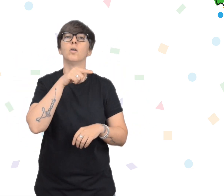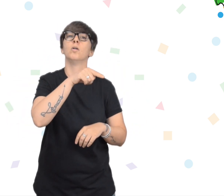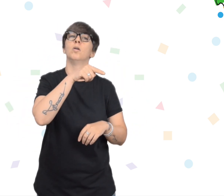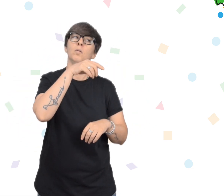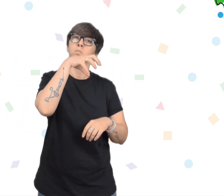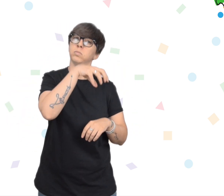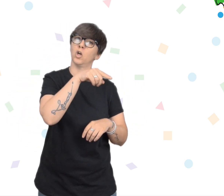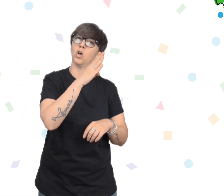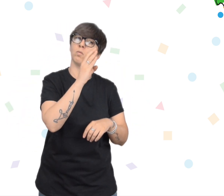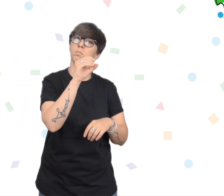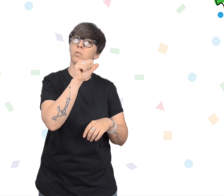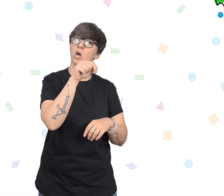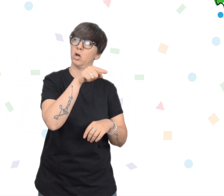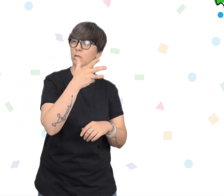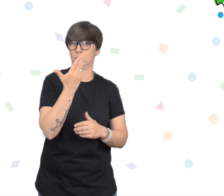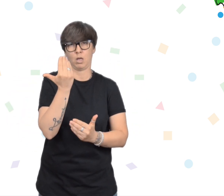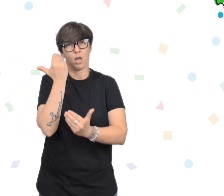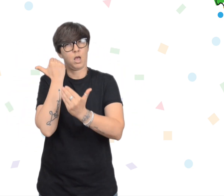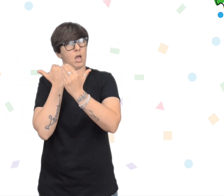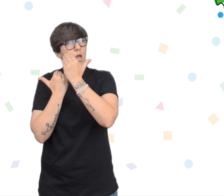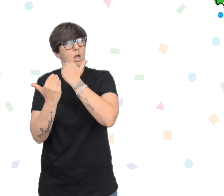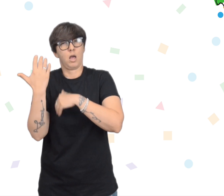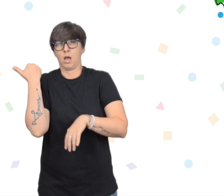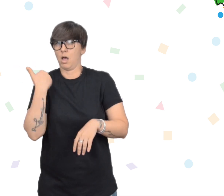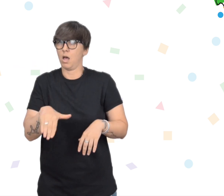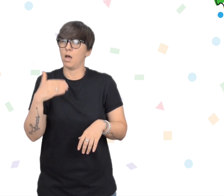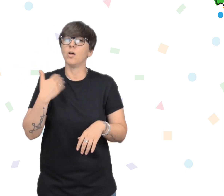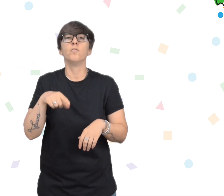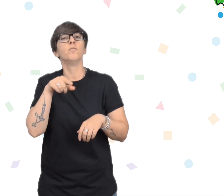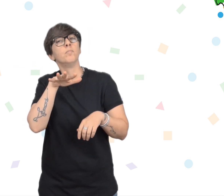Bosa ha origini antichissime,